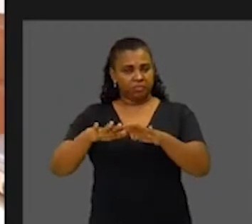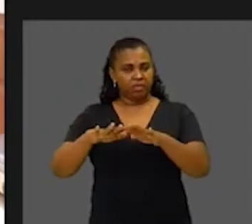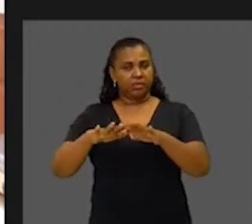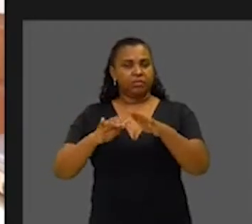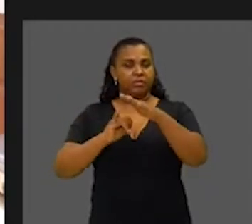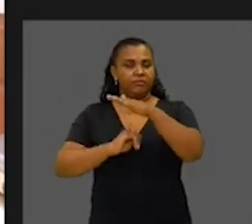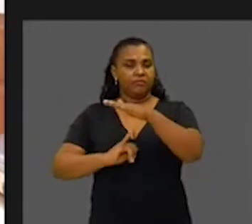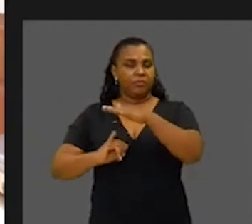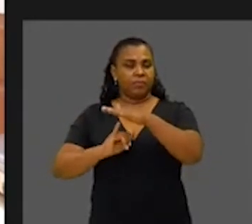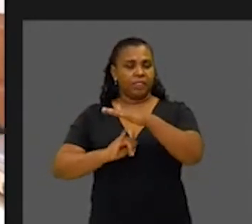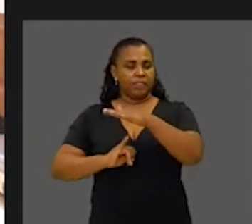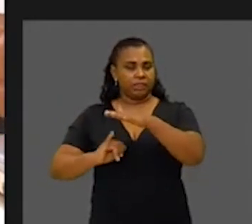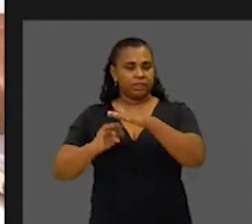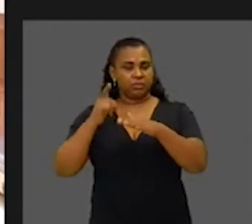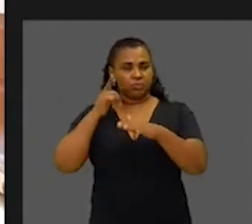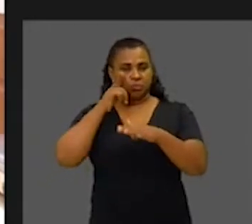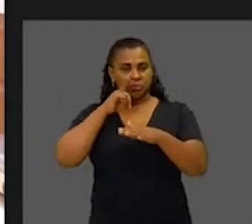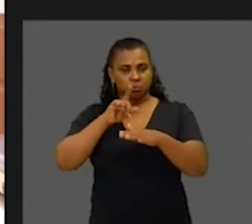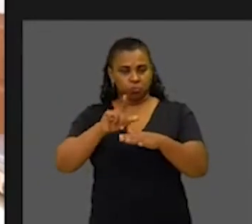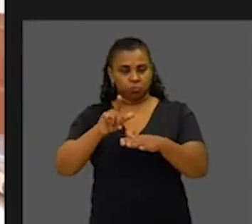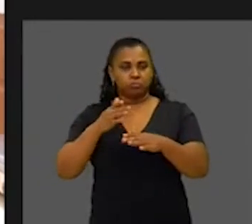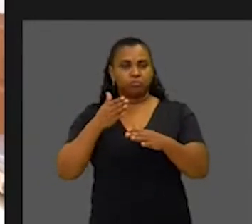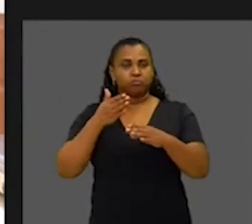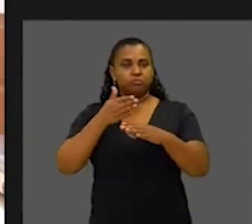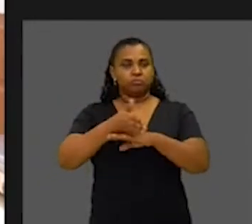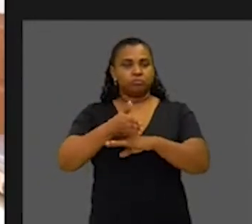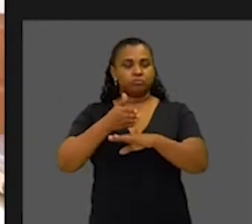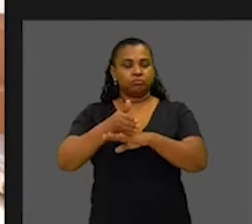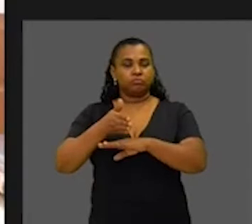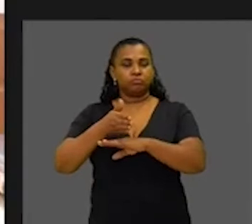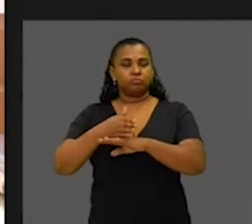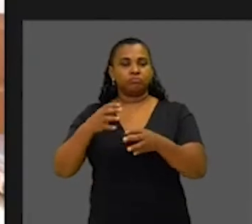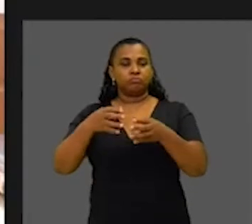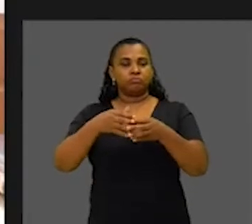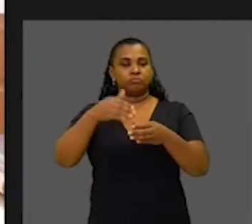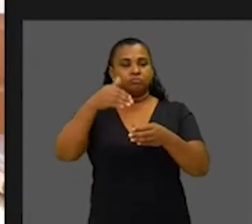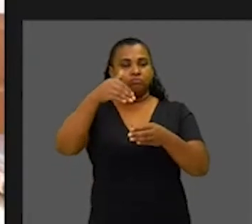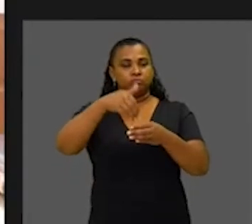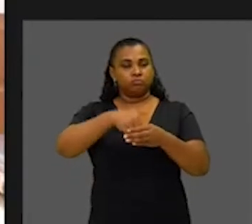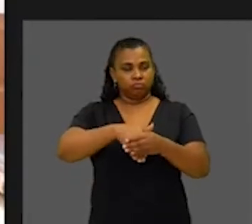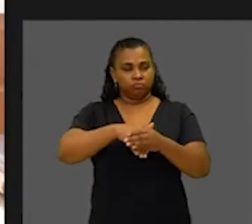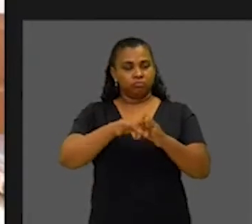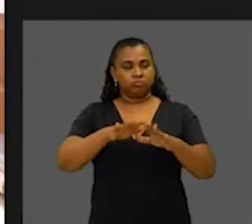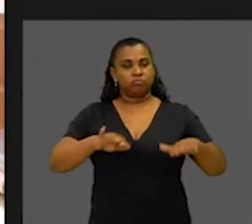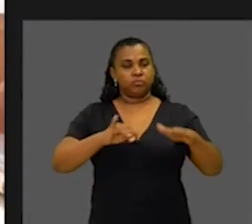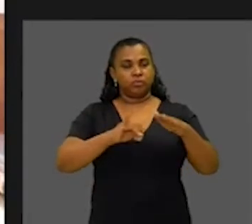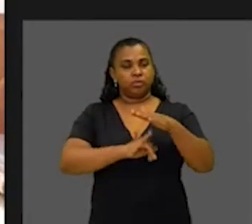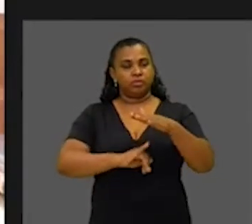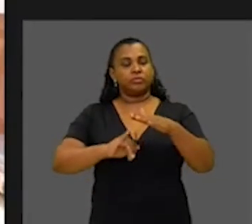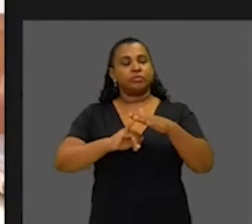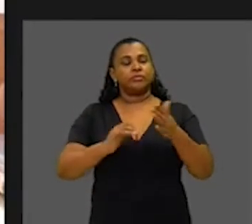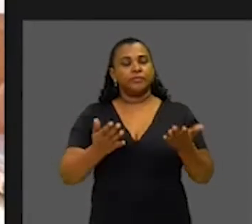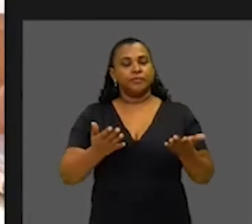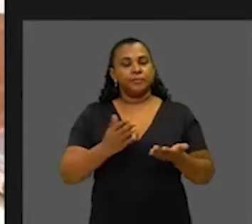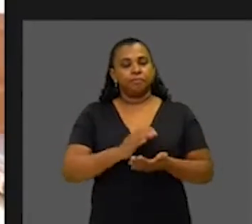pela vida candidatura coletiva trazer essas redes cru ambiente institucional Pois é concluindo que